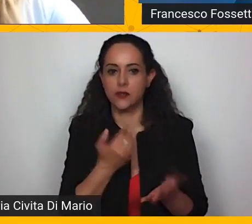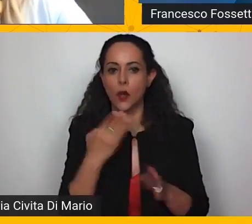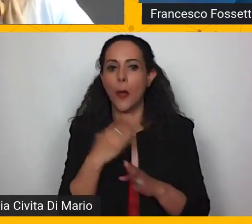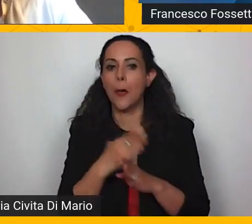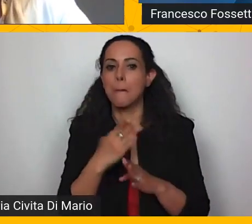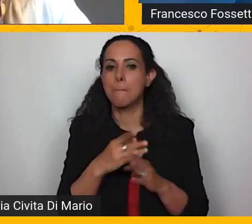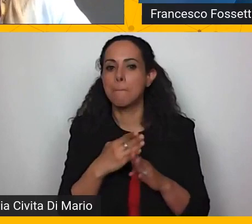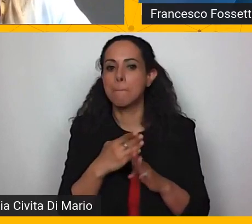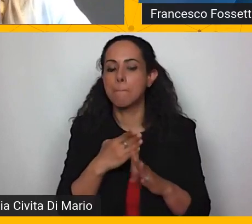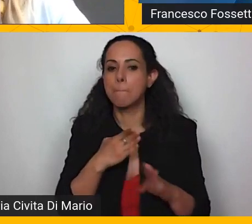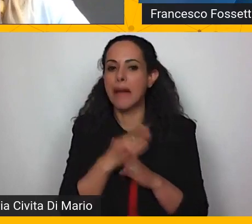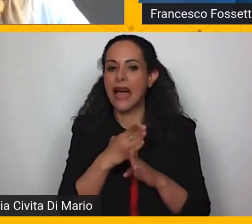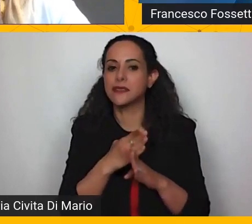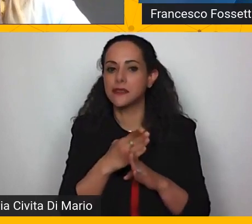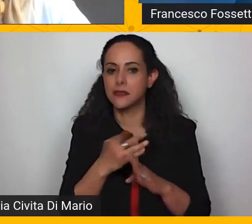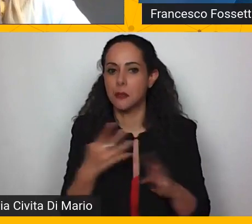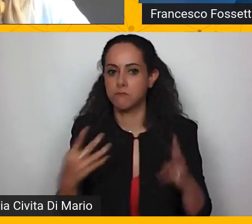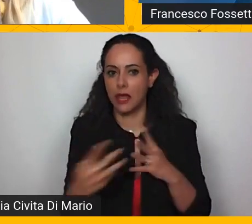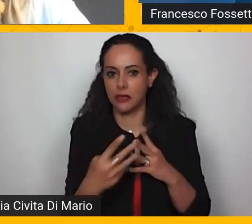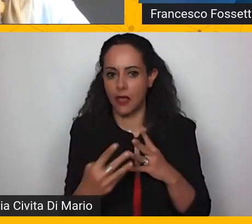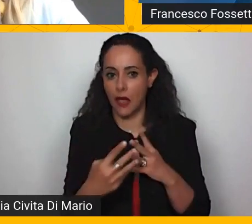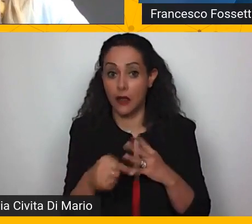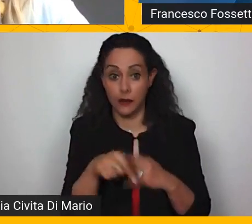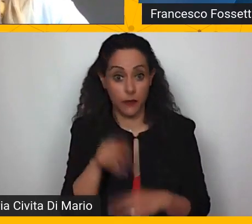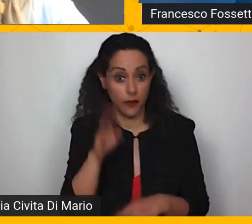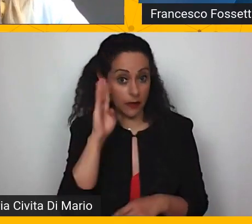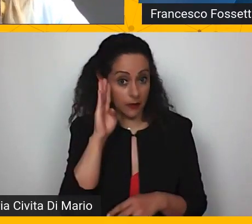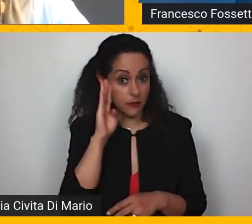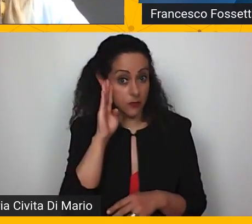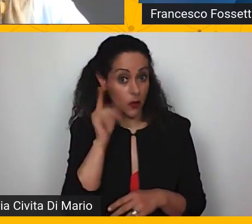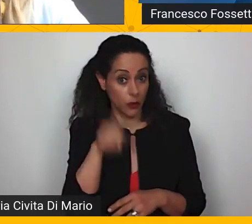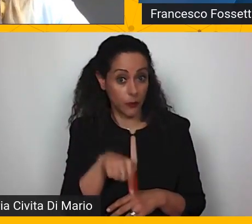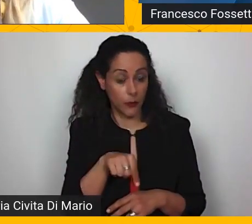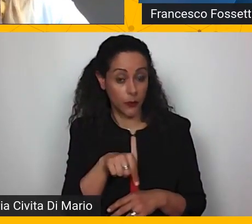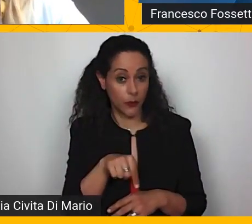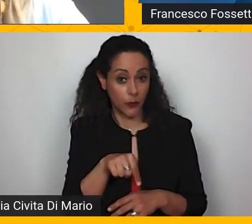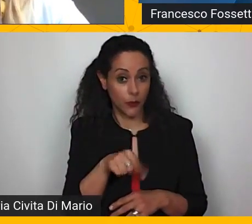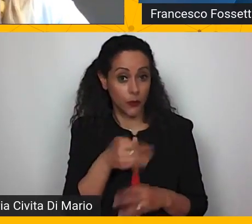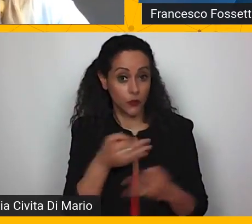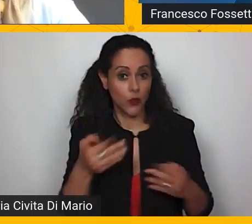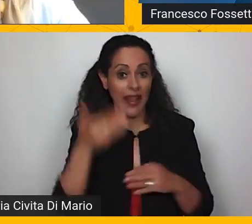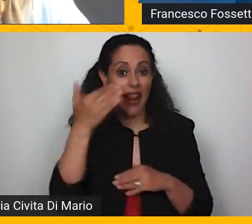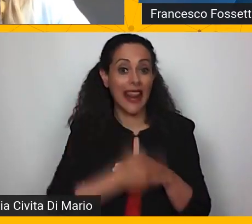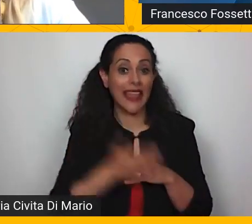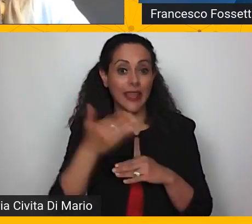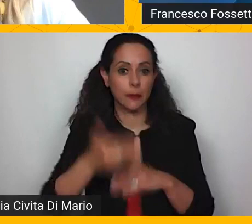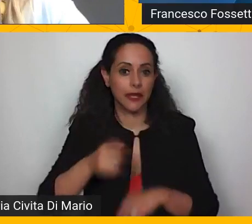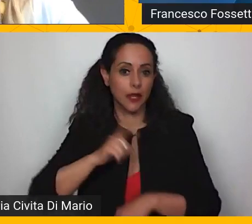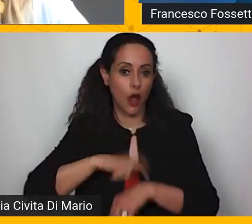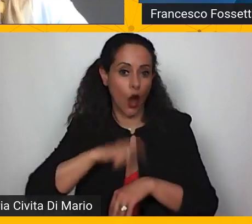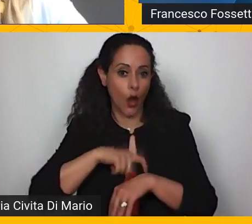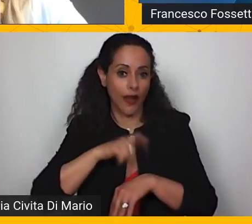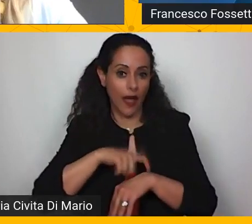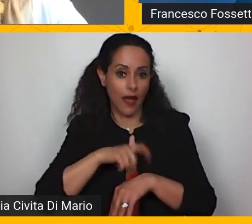Battaglia. E anche questo è una cosa da non sottovalutare perché è anche giusto ah ogni